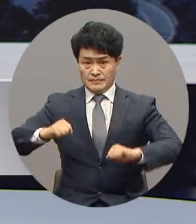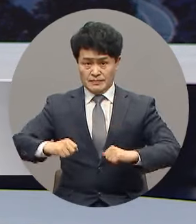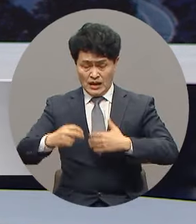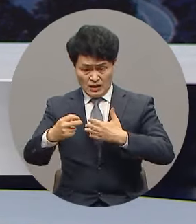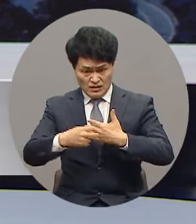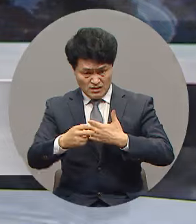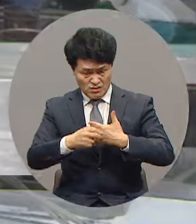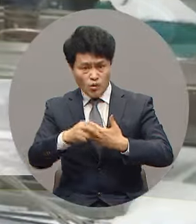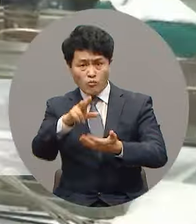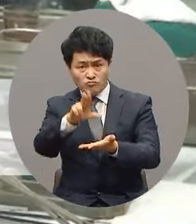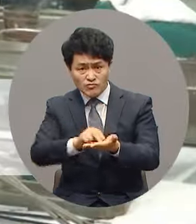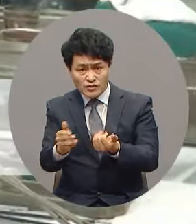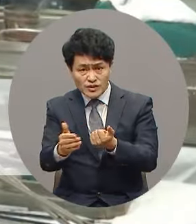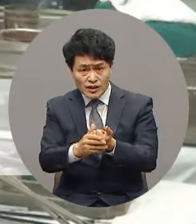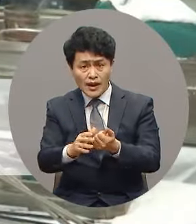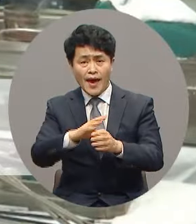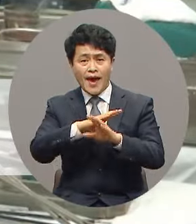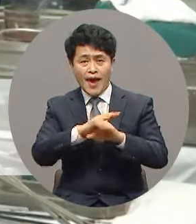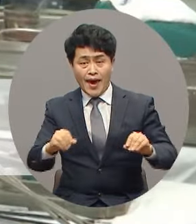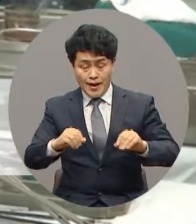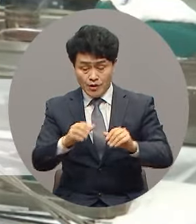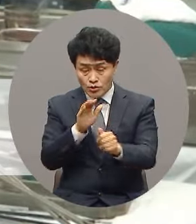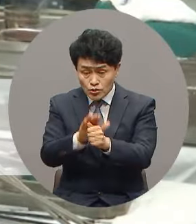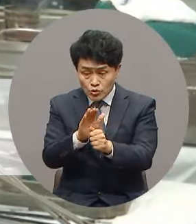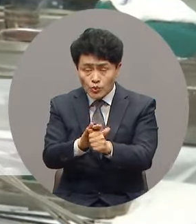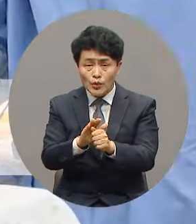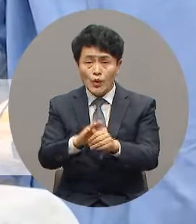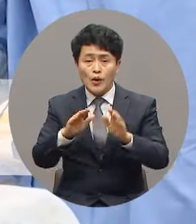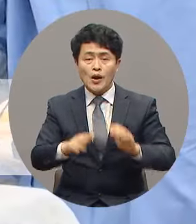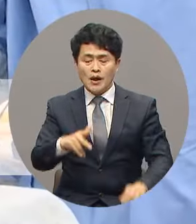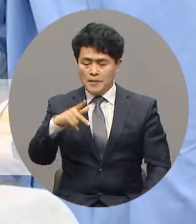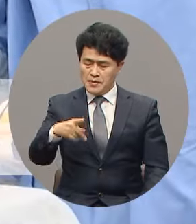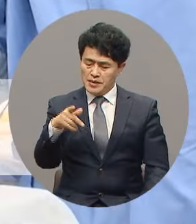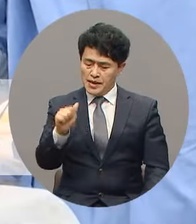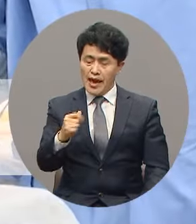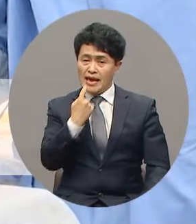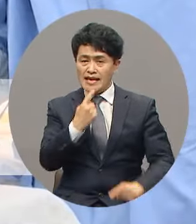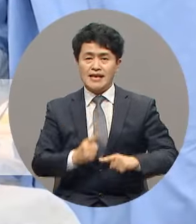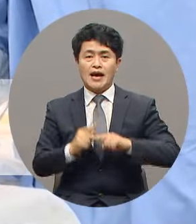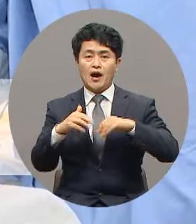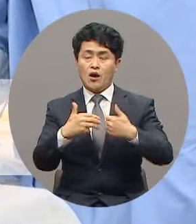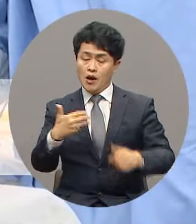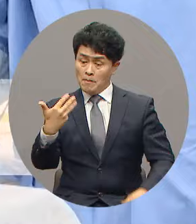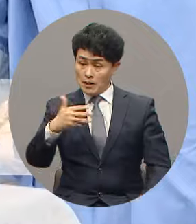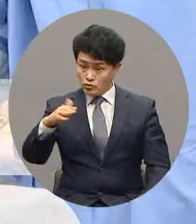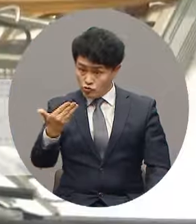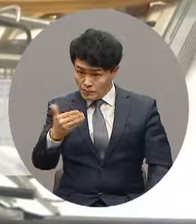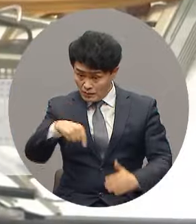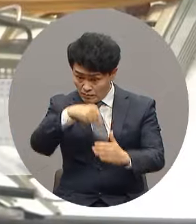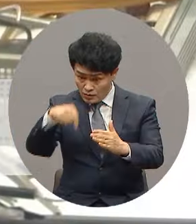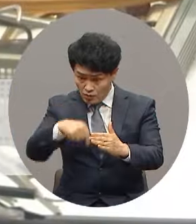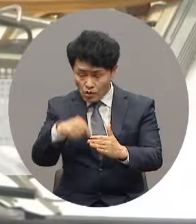(앵커) 보건복지부는 의사 집단행동 관련 진료 공백을 메우기 위해 진료 지원 간호사